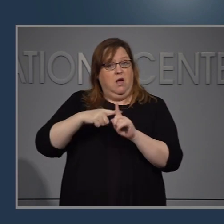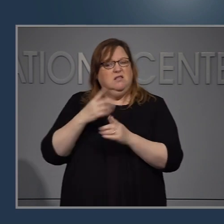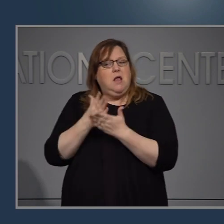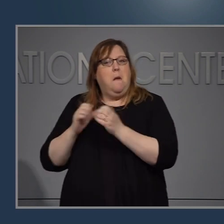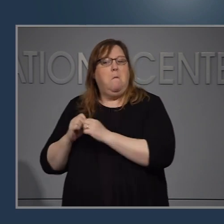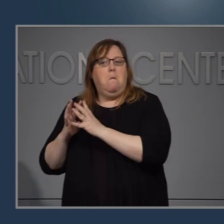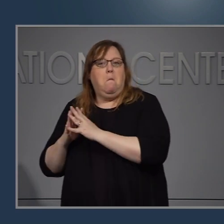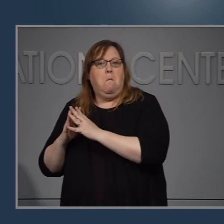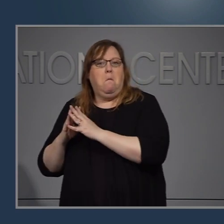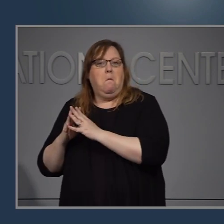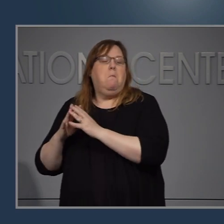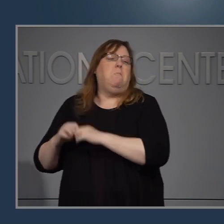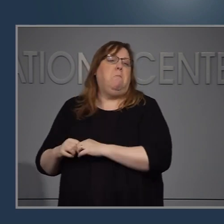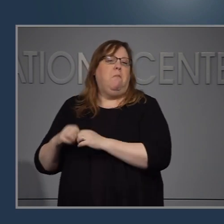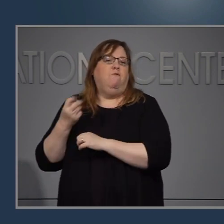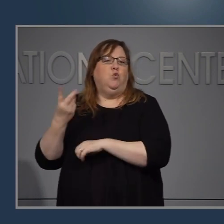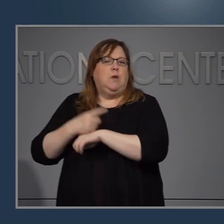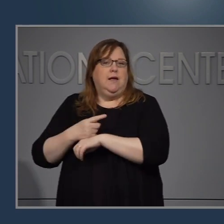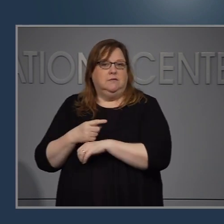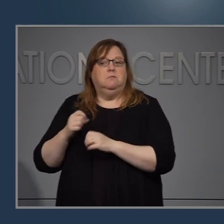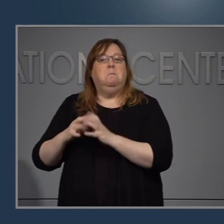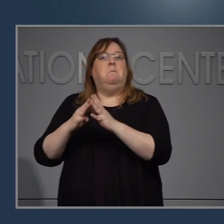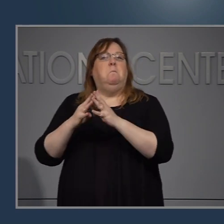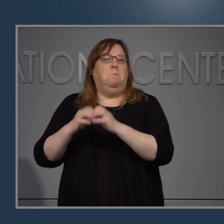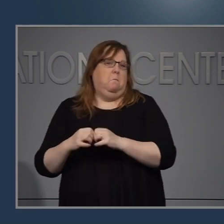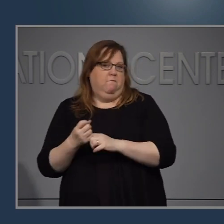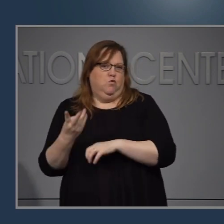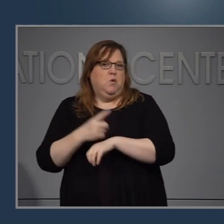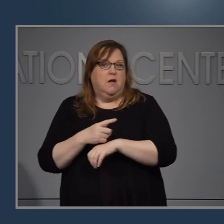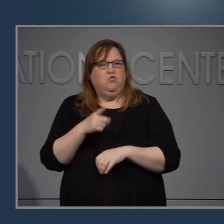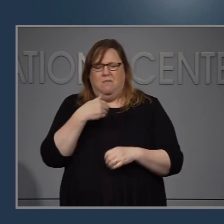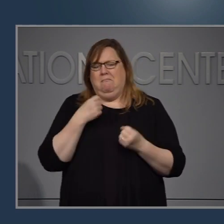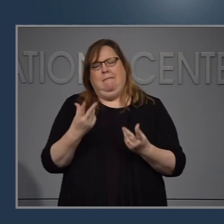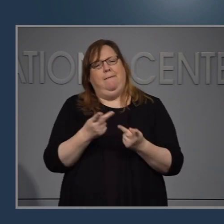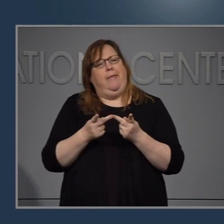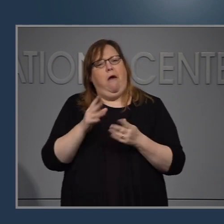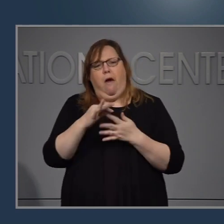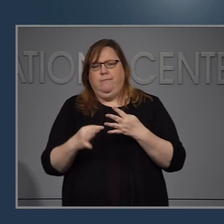además de sitios temporales, sin embargo, en cuanto a los laboratorios comerciales y en